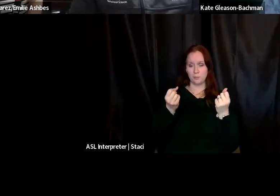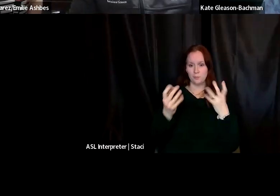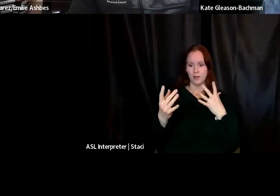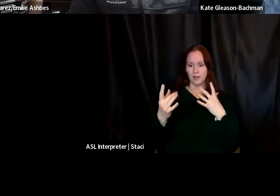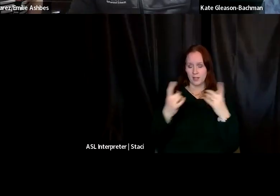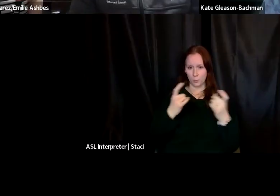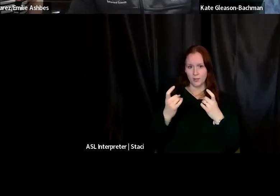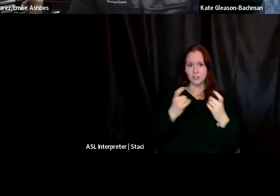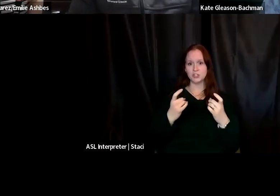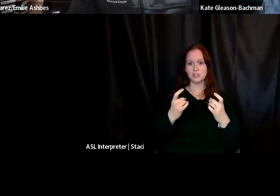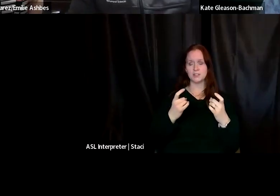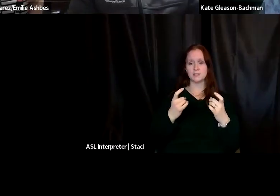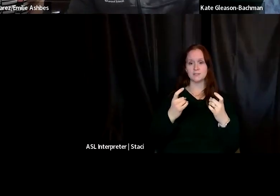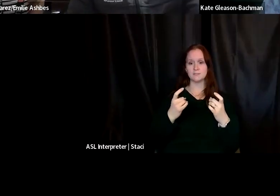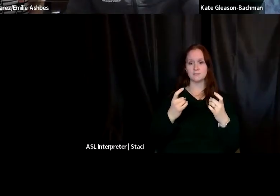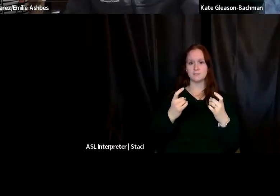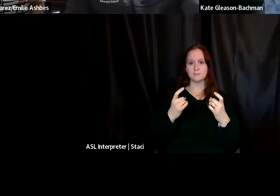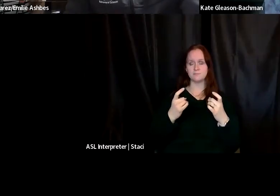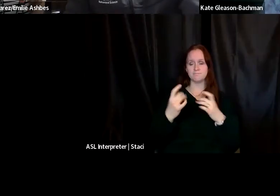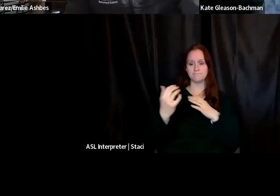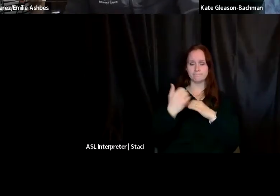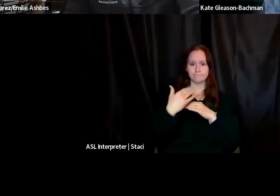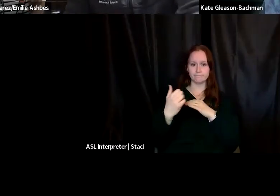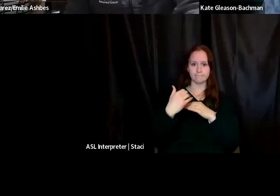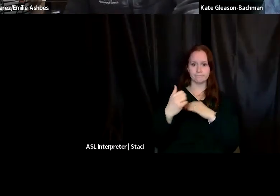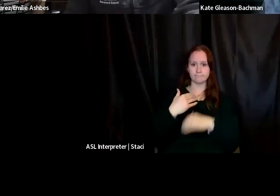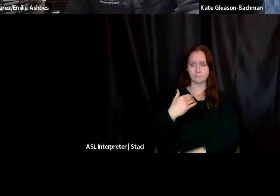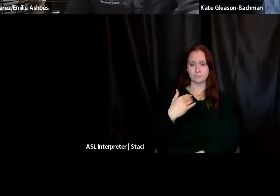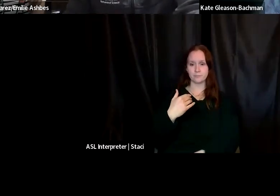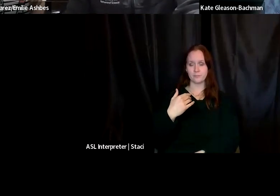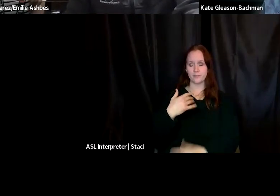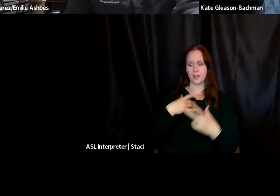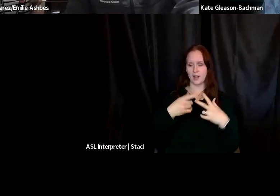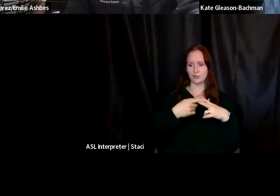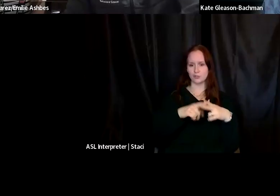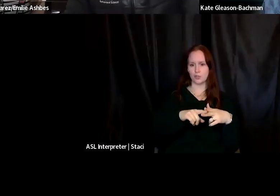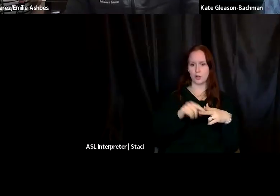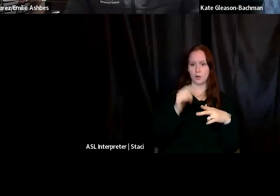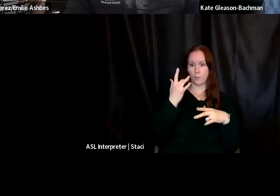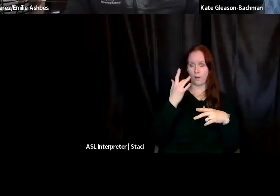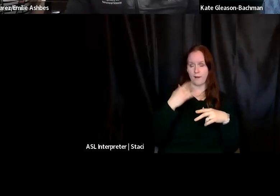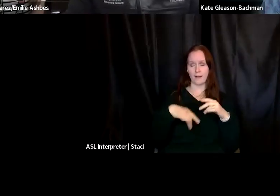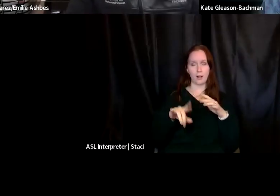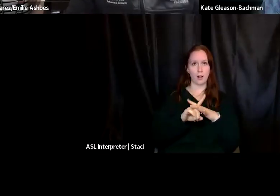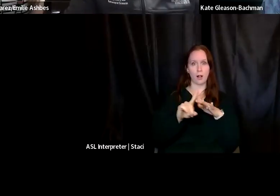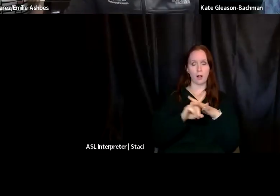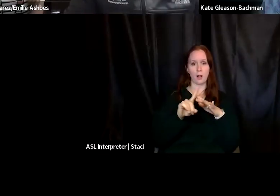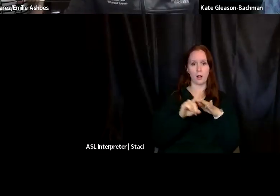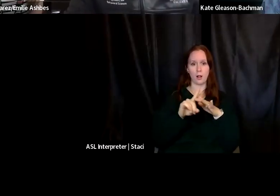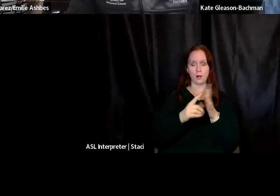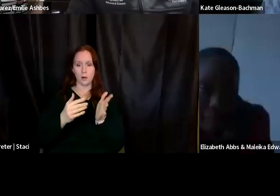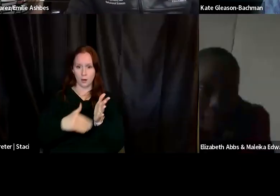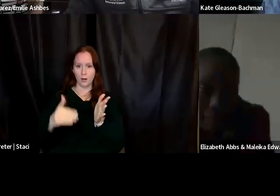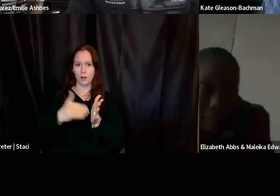Entonces, eso vuelve a eso. Eso es genial. Quiero decir, simplemente vuelve a recordarle a la gente que se trata de construir relaciones.